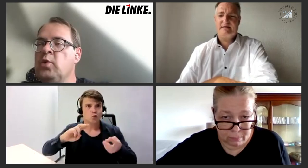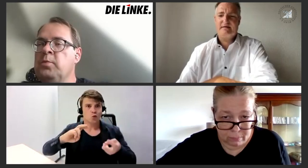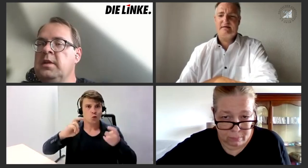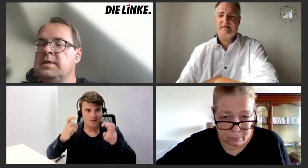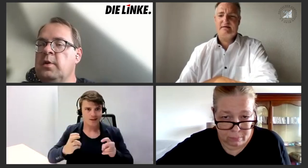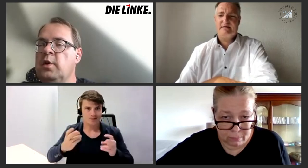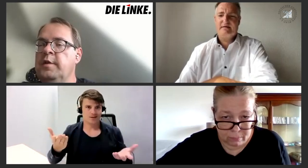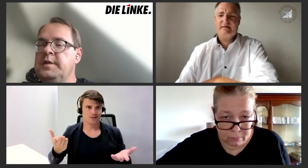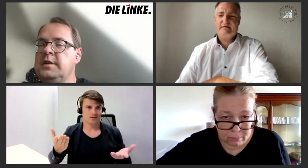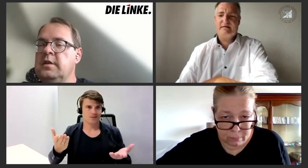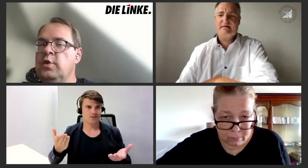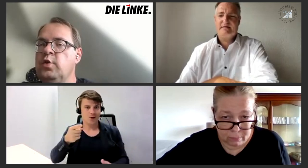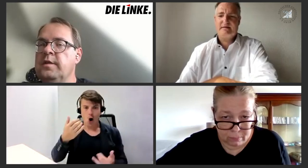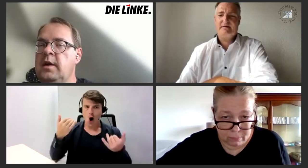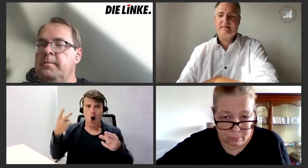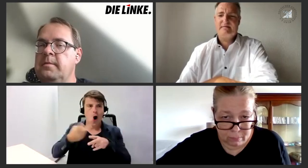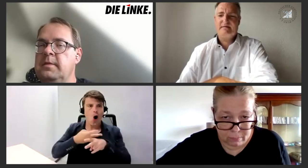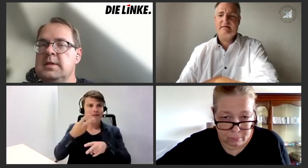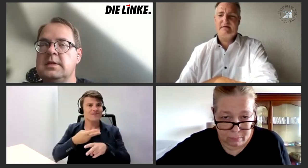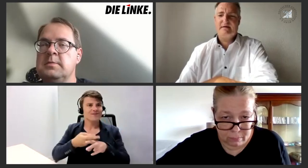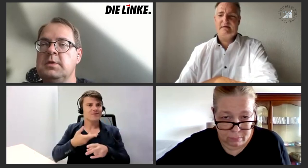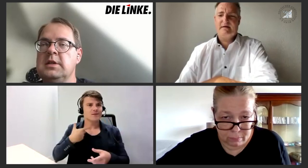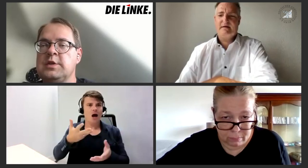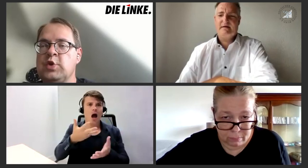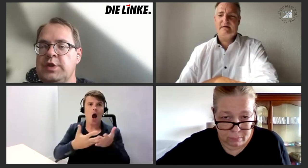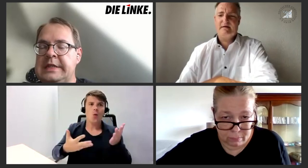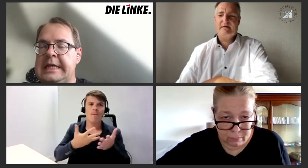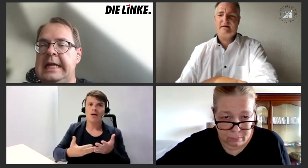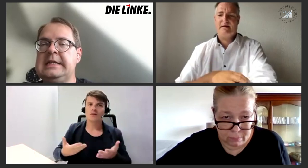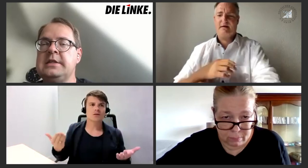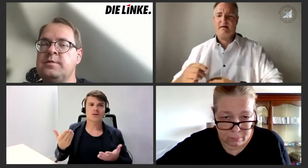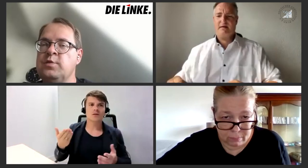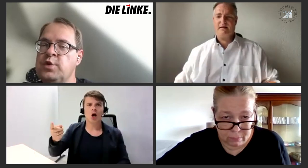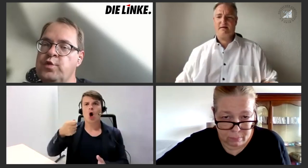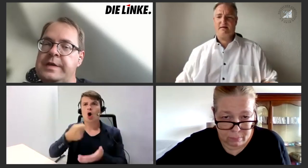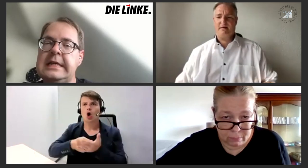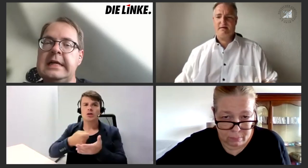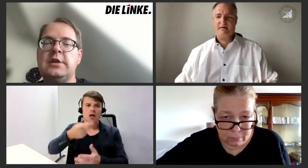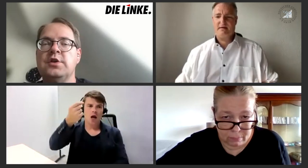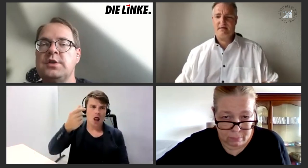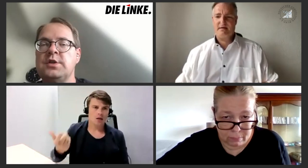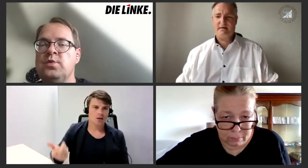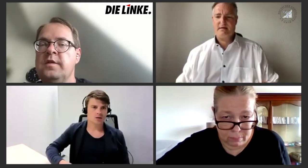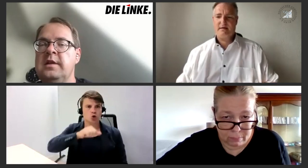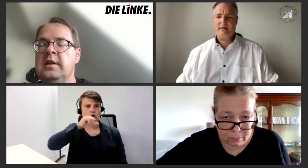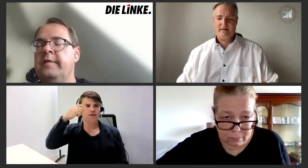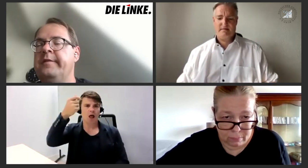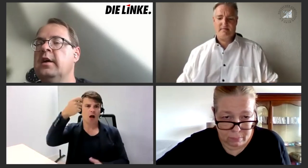Das Argument, das wir häufig gehört haben, ist immer das Kostgeld, das würde zu viel Geld